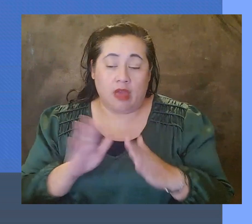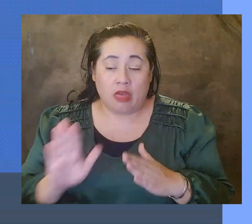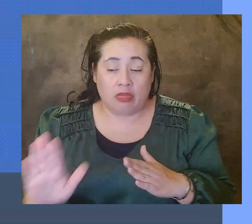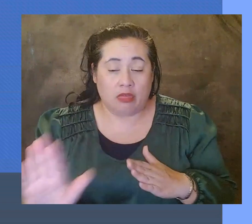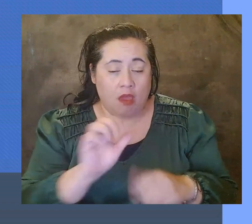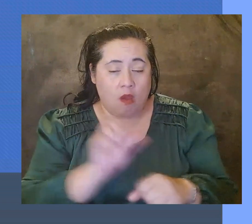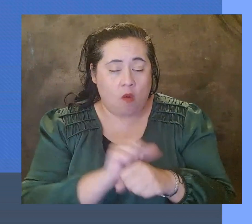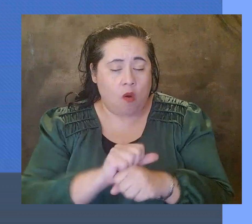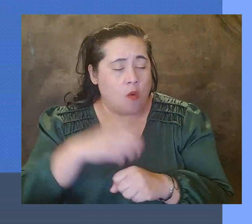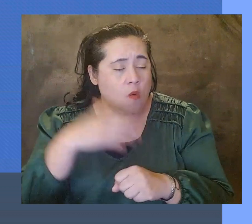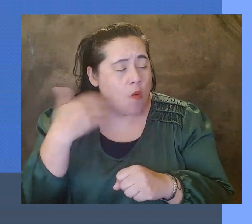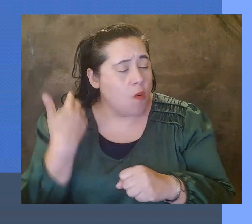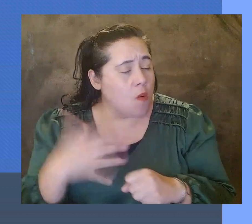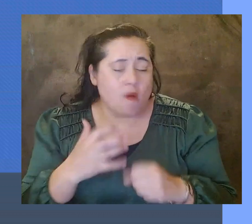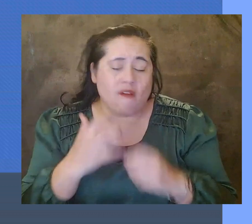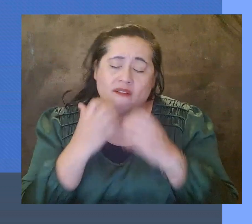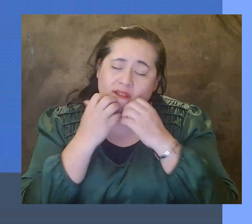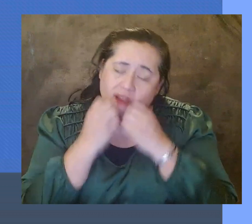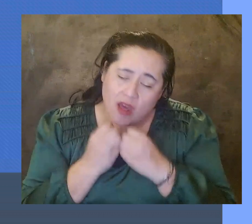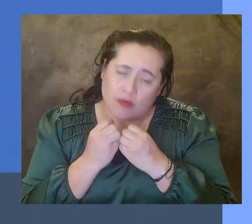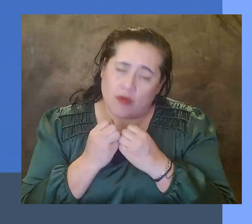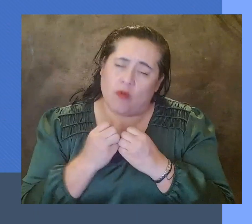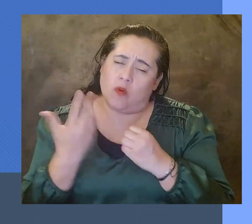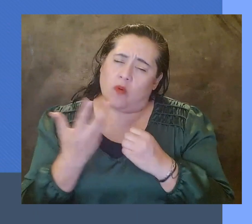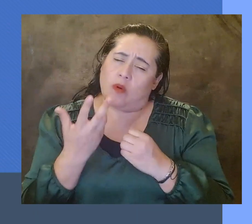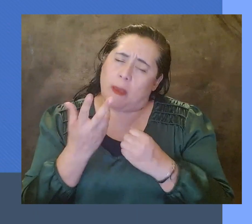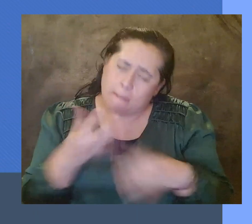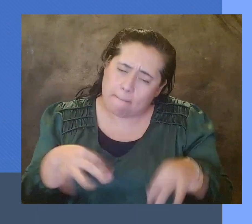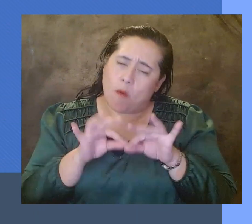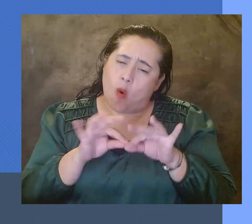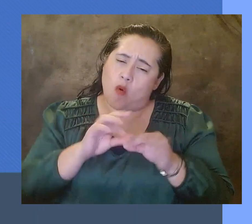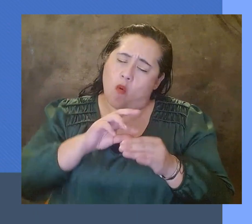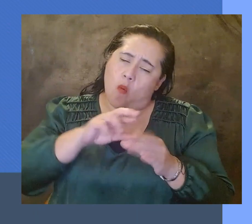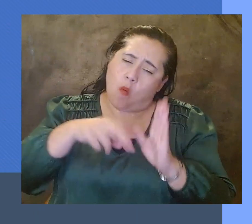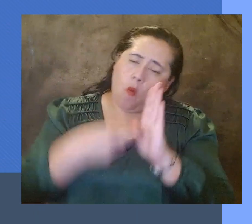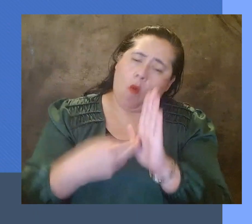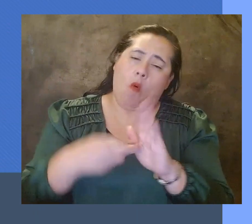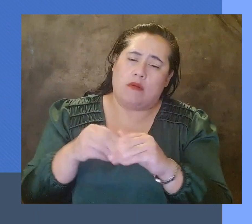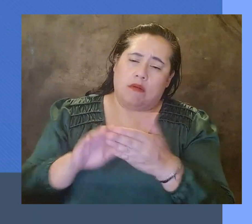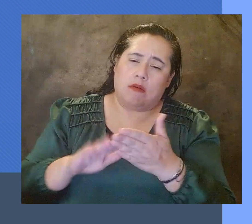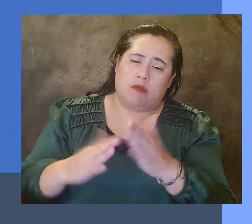Su trabajo es valioso y juega un papel vital en la comunidad.